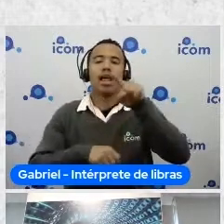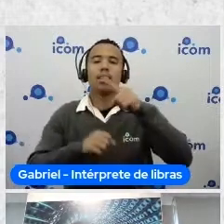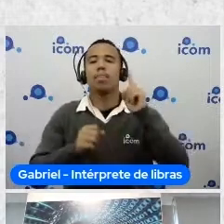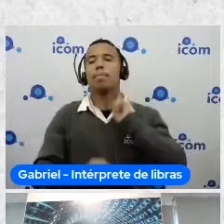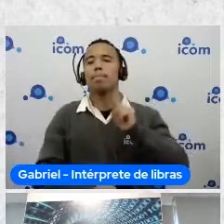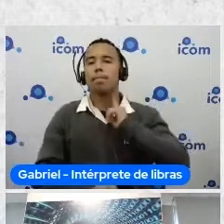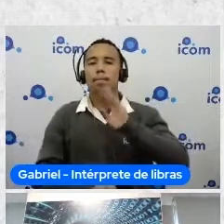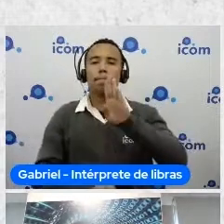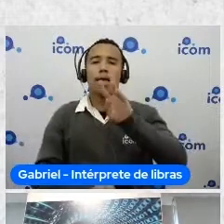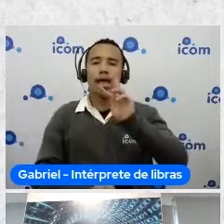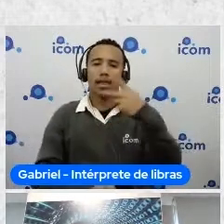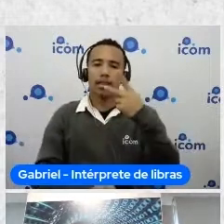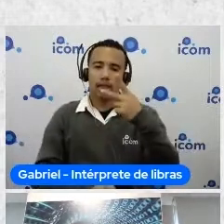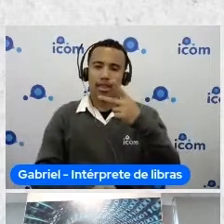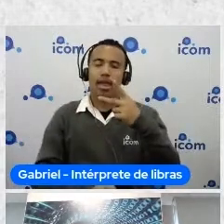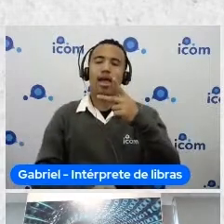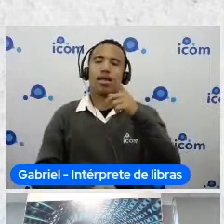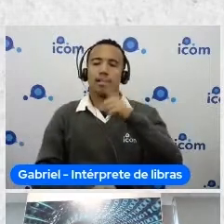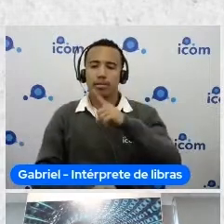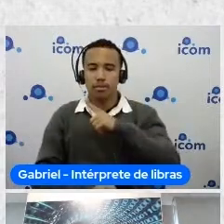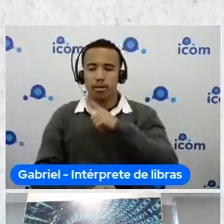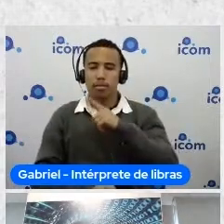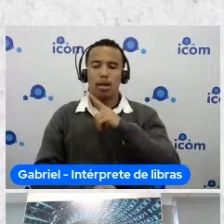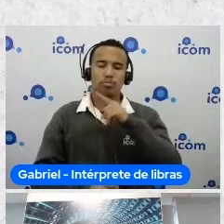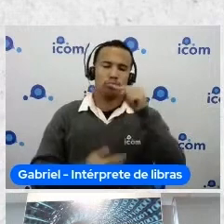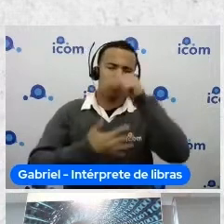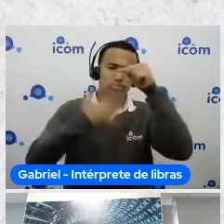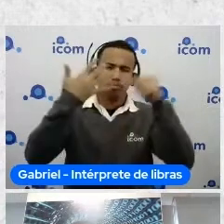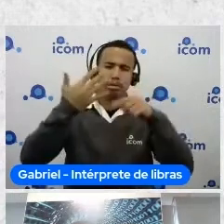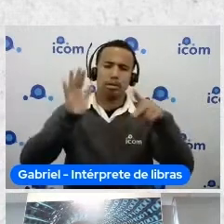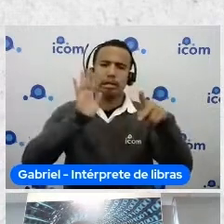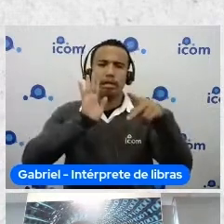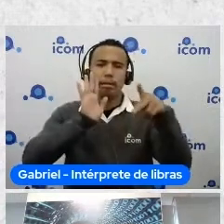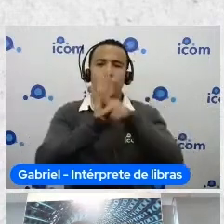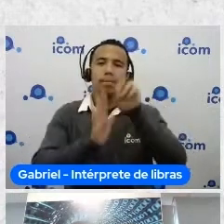diretrizes para as unidades de Niquelândia e Barro Alto localizadas no Estado de Goiás.